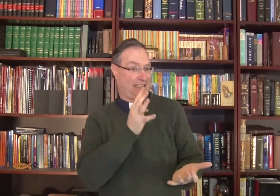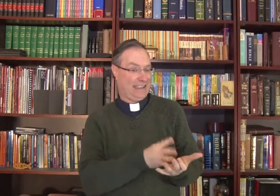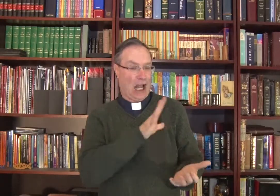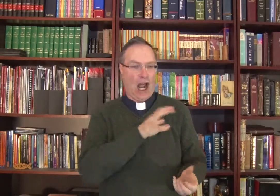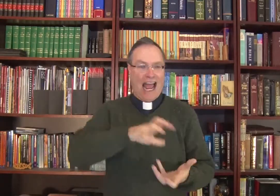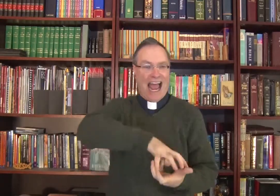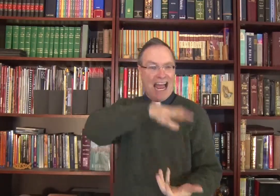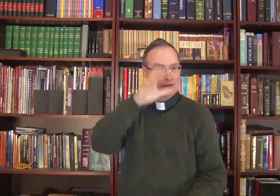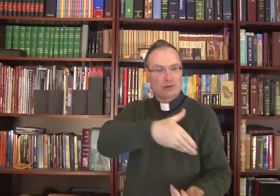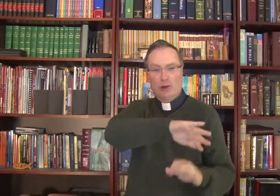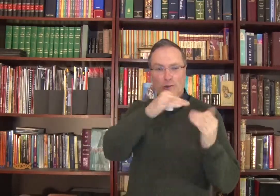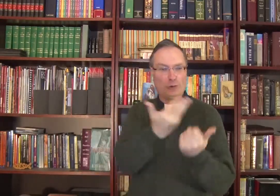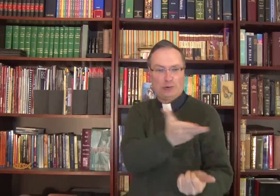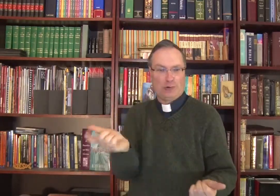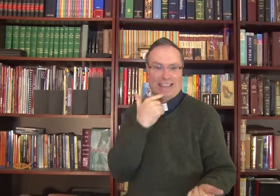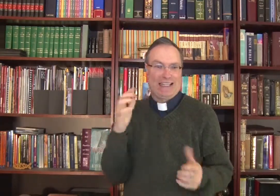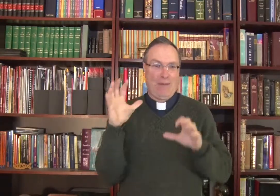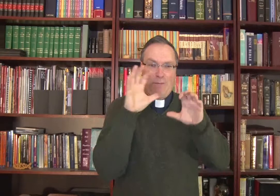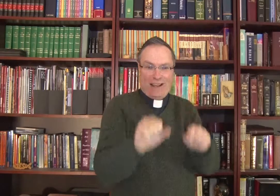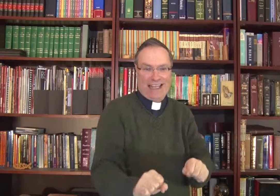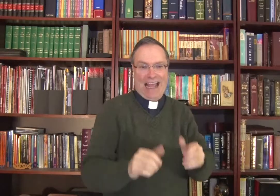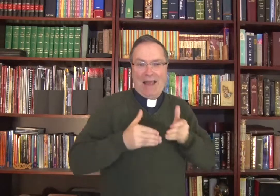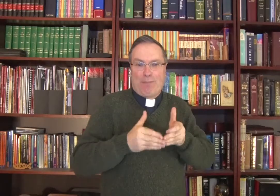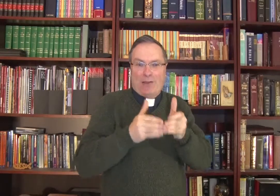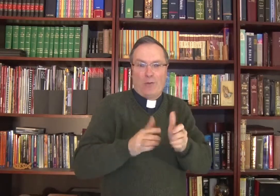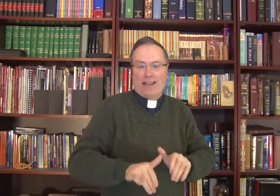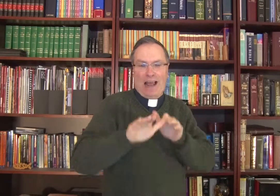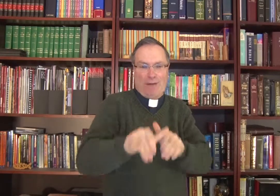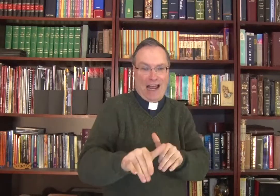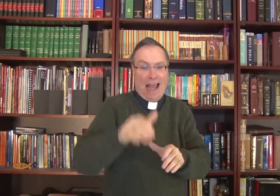a enrichi tous ceux qui possèdent des bateaux sur la mer,